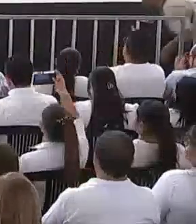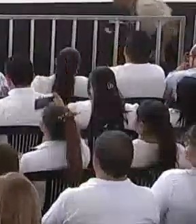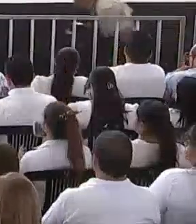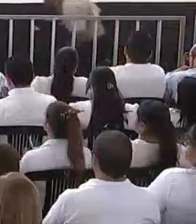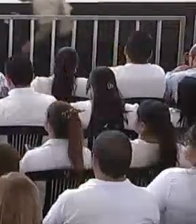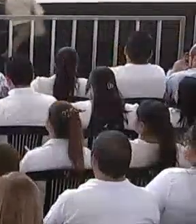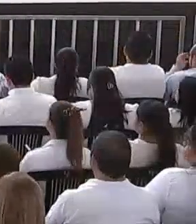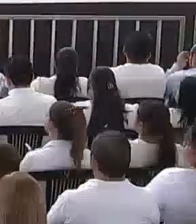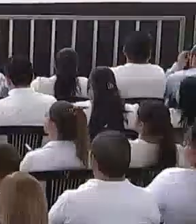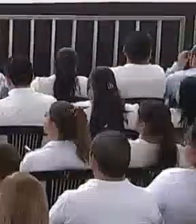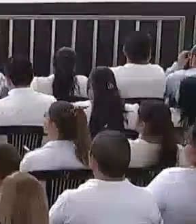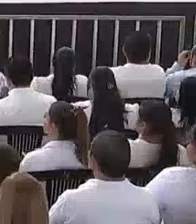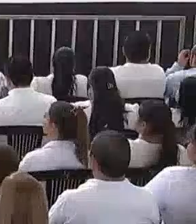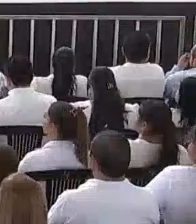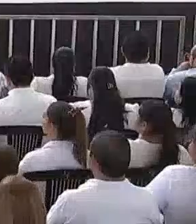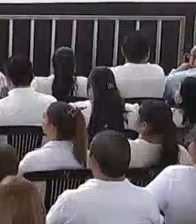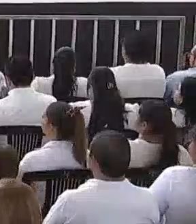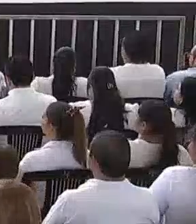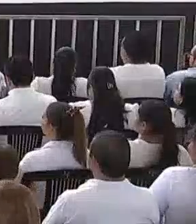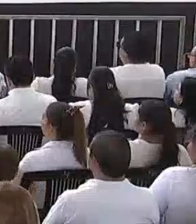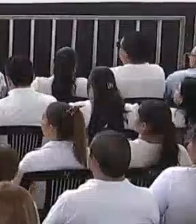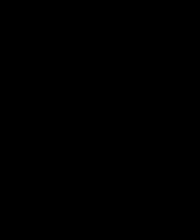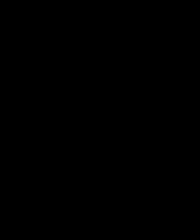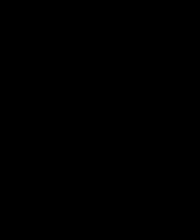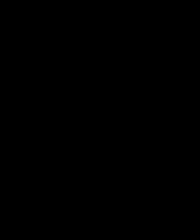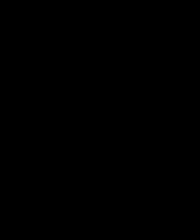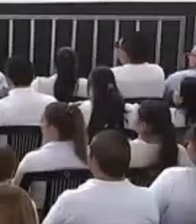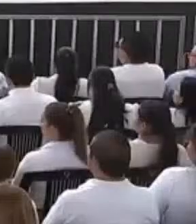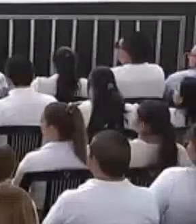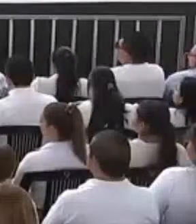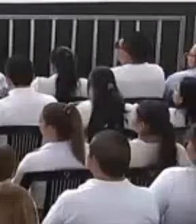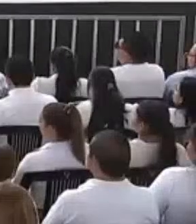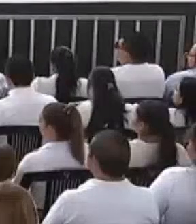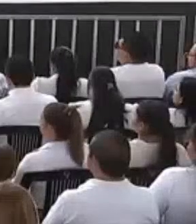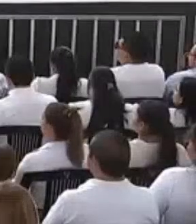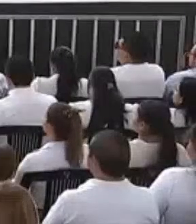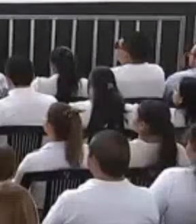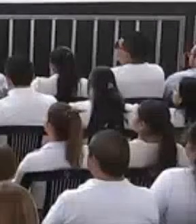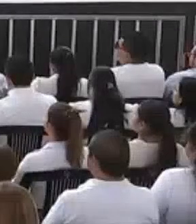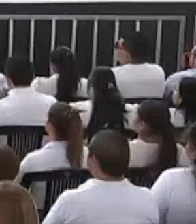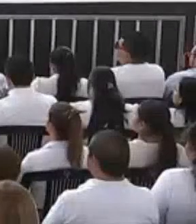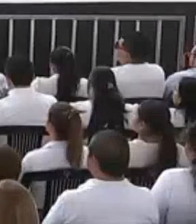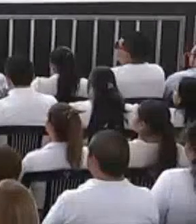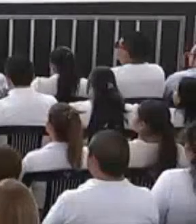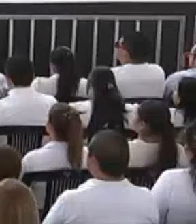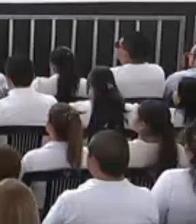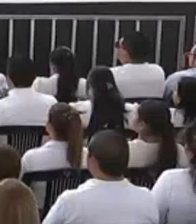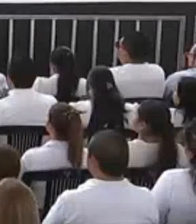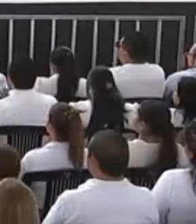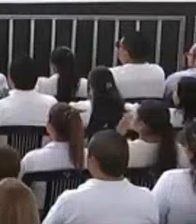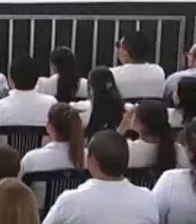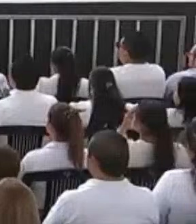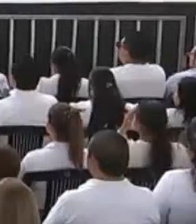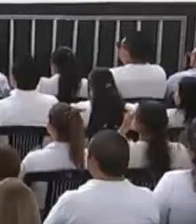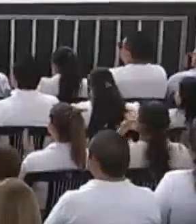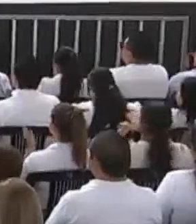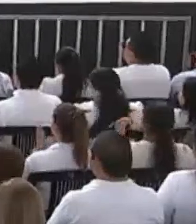del gobernador constitucional del estado de Tabasco, Javier May Rodríguez. [Aplausos]